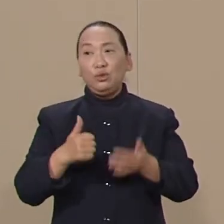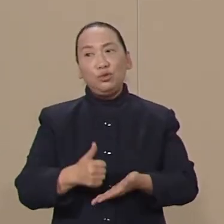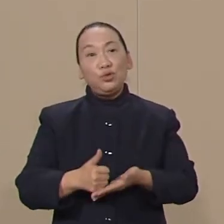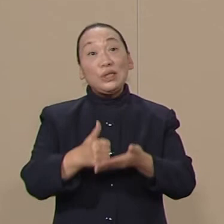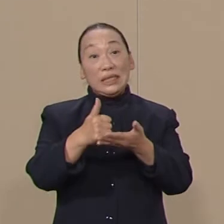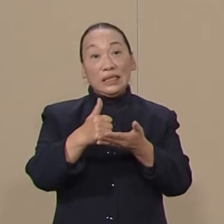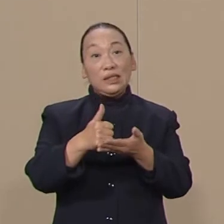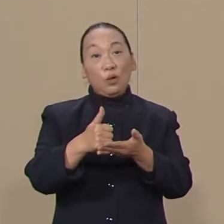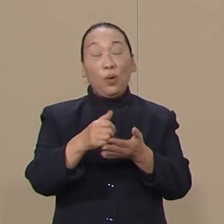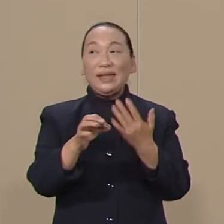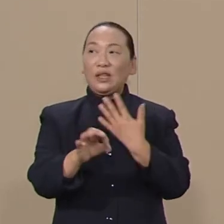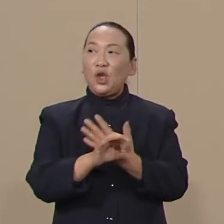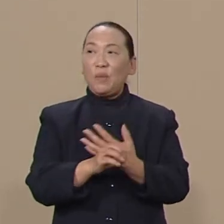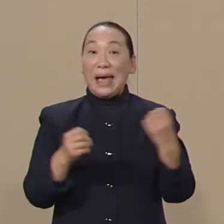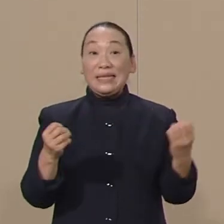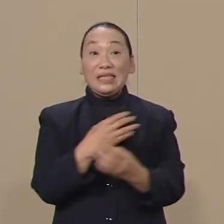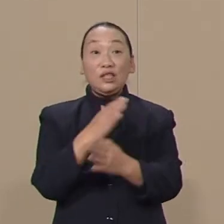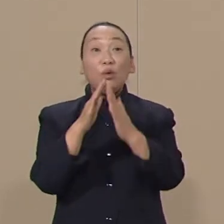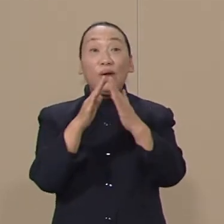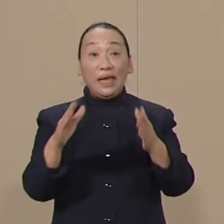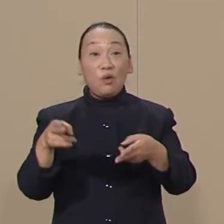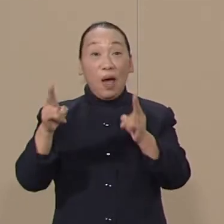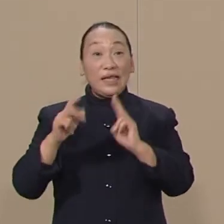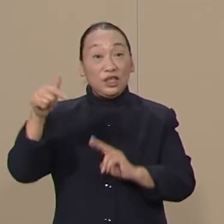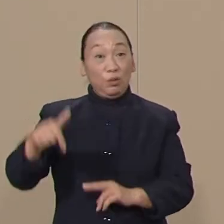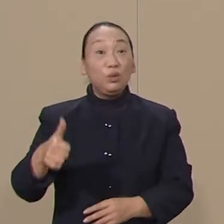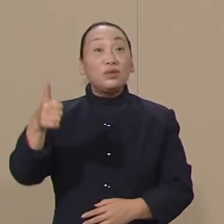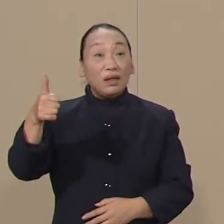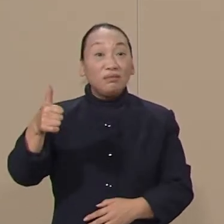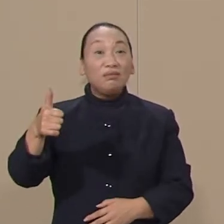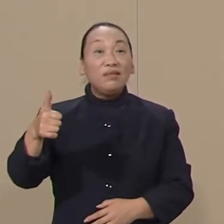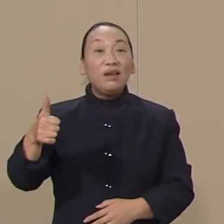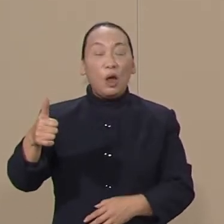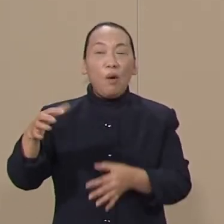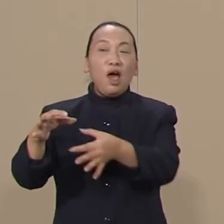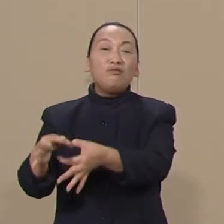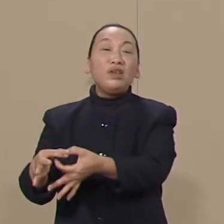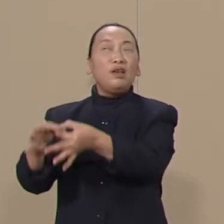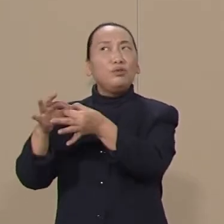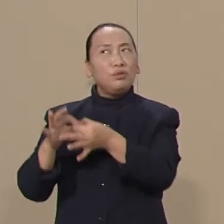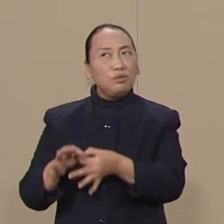維新の会の橋下さんなんかは 受け継ぐという感じですから